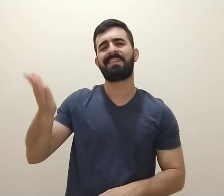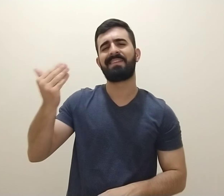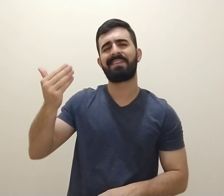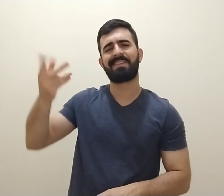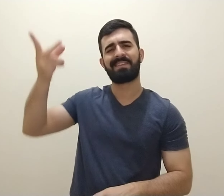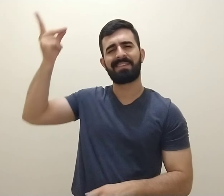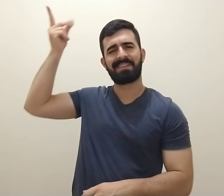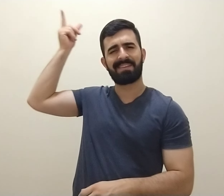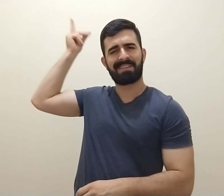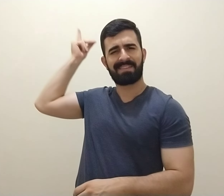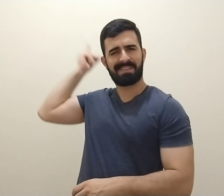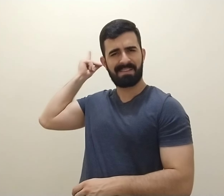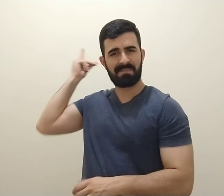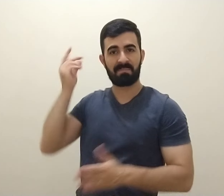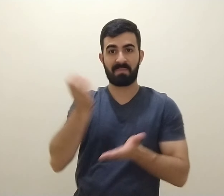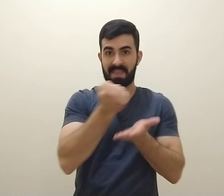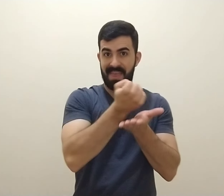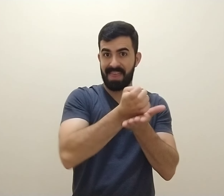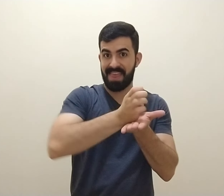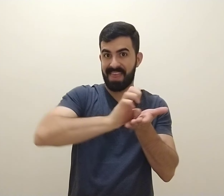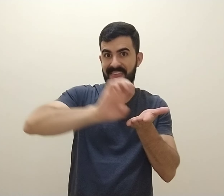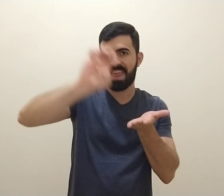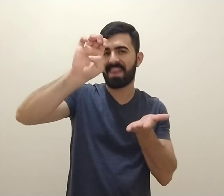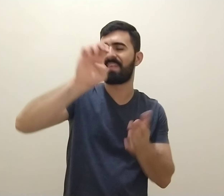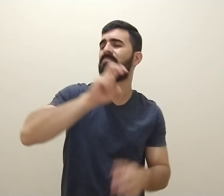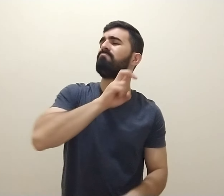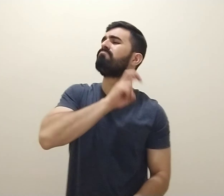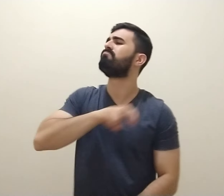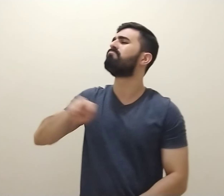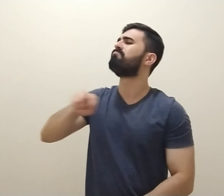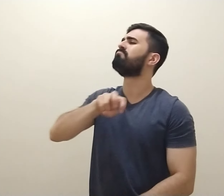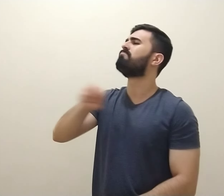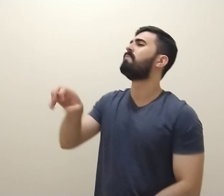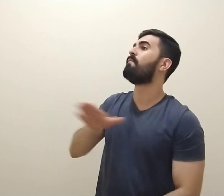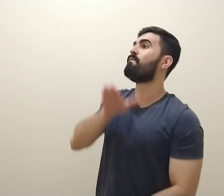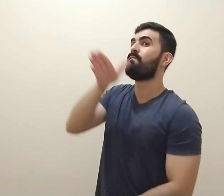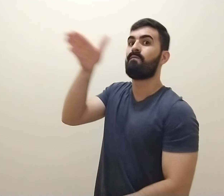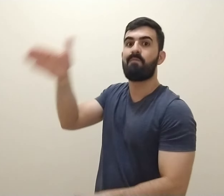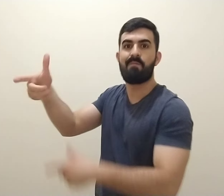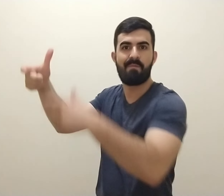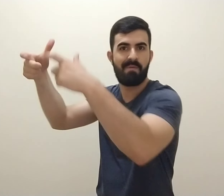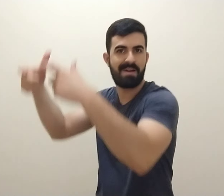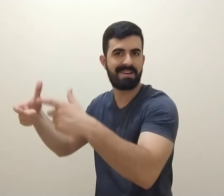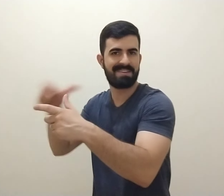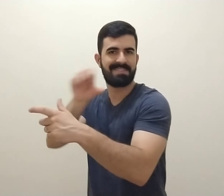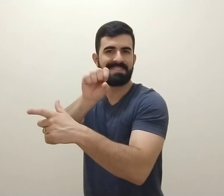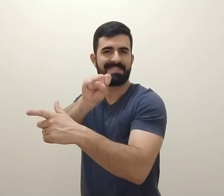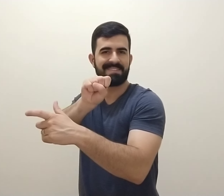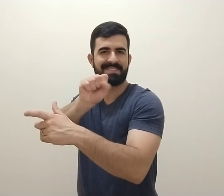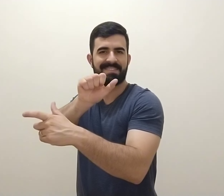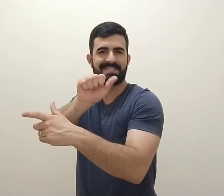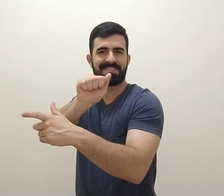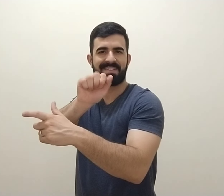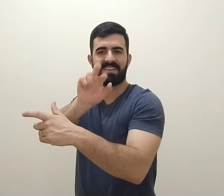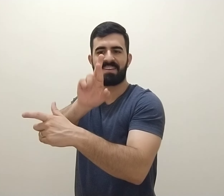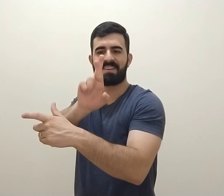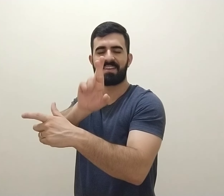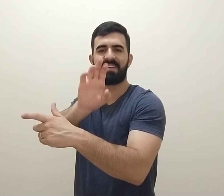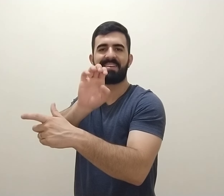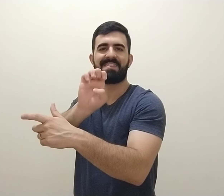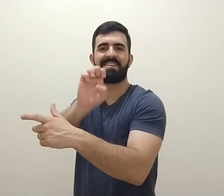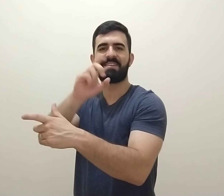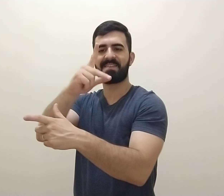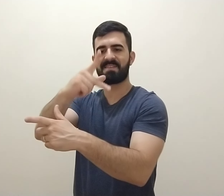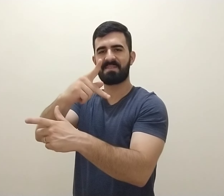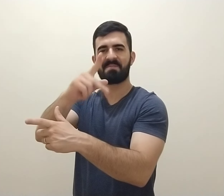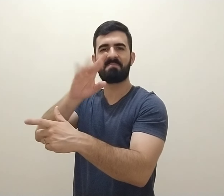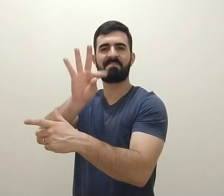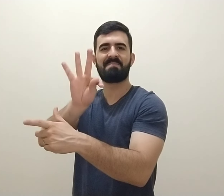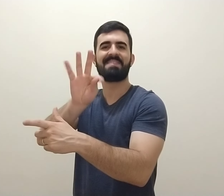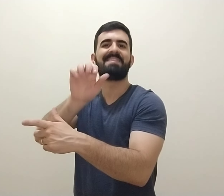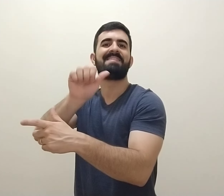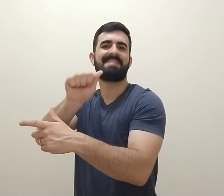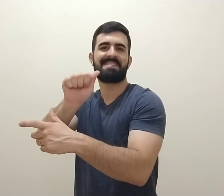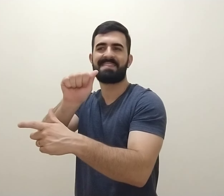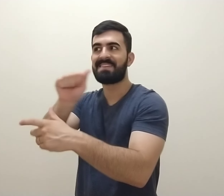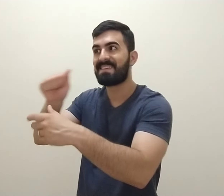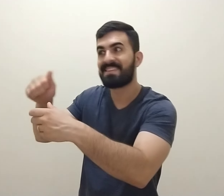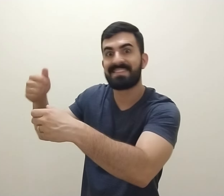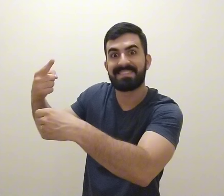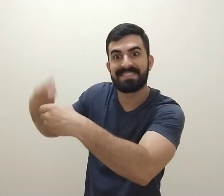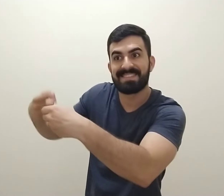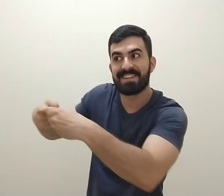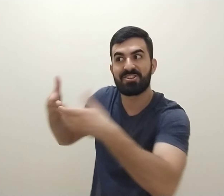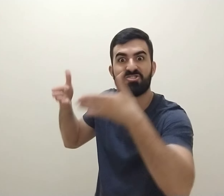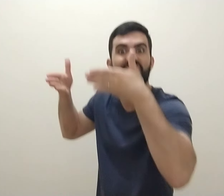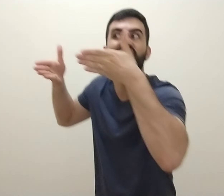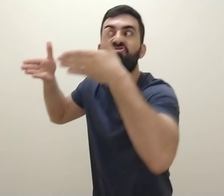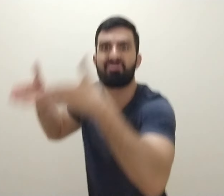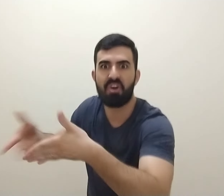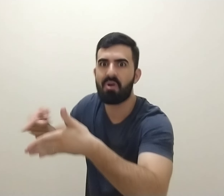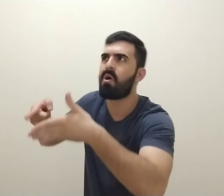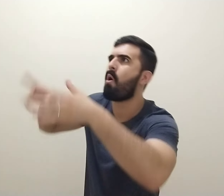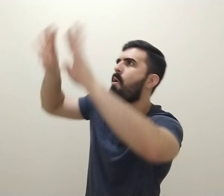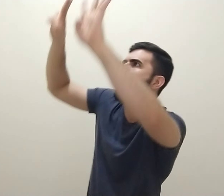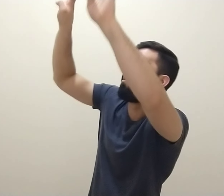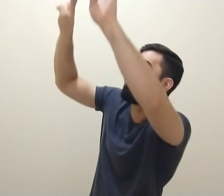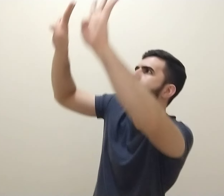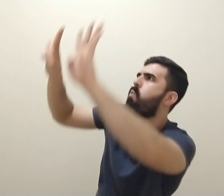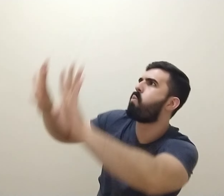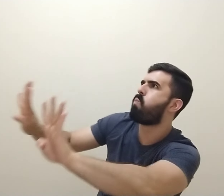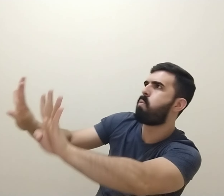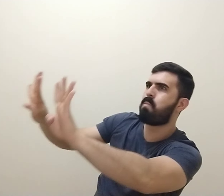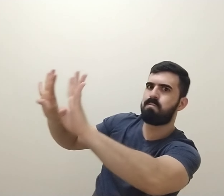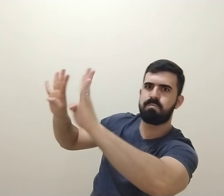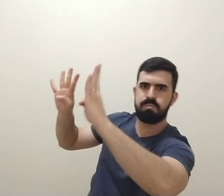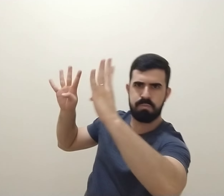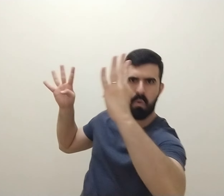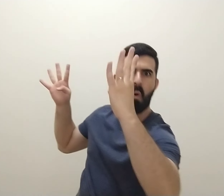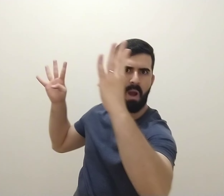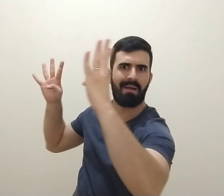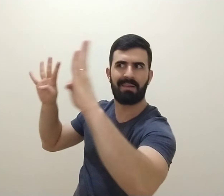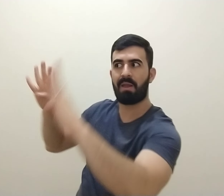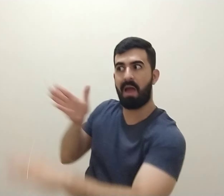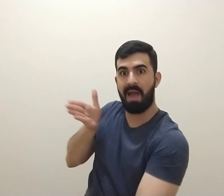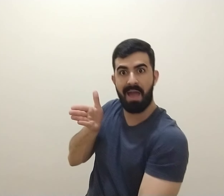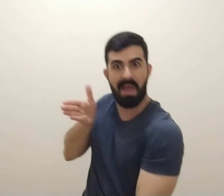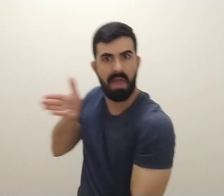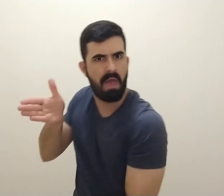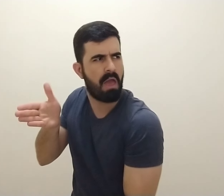Naqueles dias, 1Rs 17,10 - Elias pôs-se a caminho e foi para Sarepta. Ao chegar à porta da cidade,